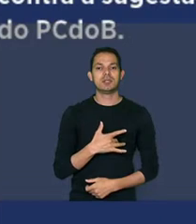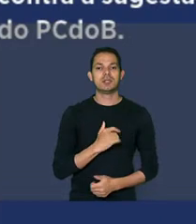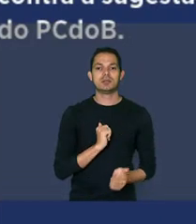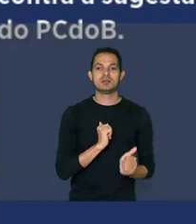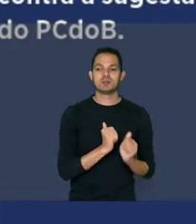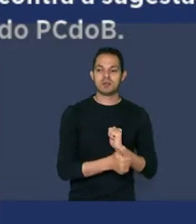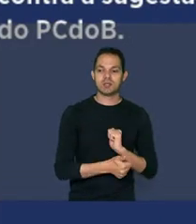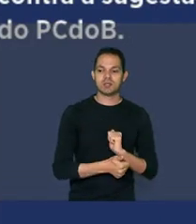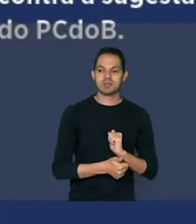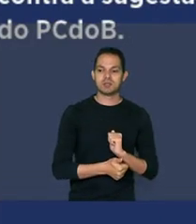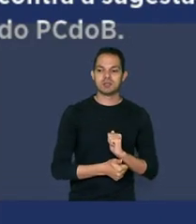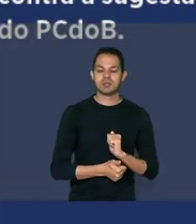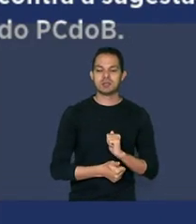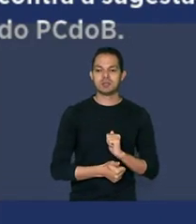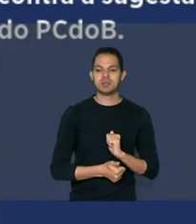VAMOS DAR DESTINO É CULTURA,